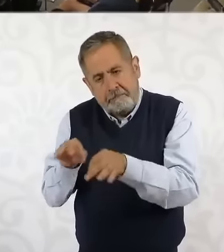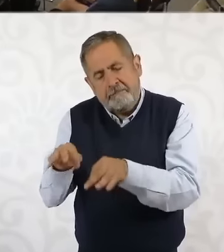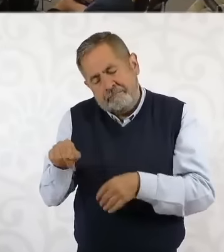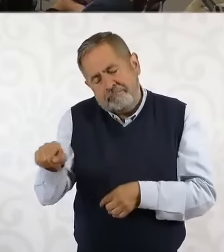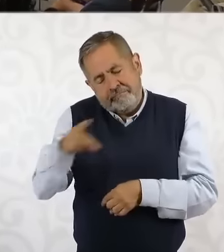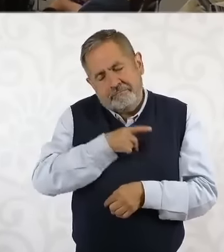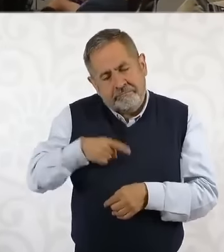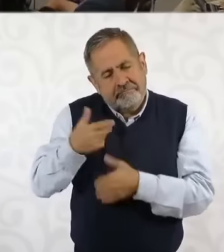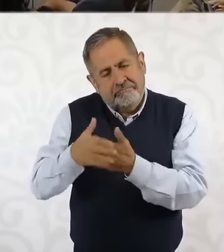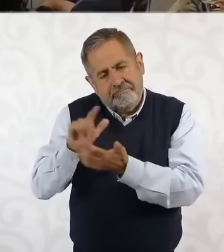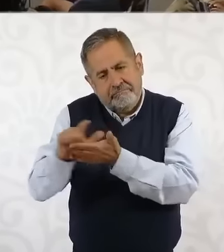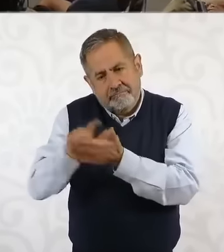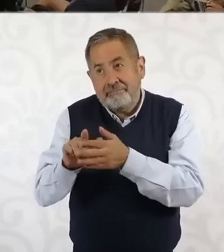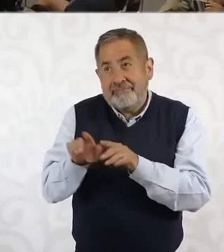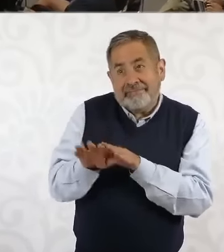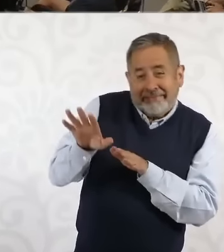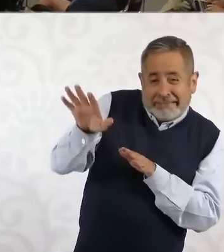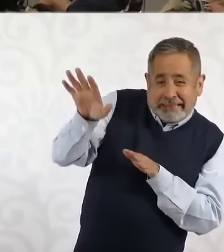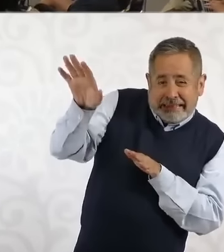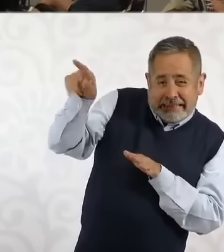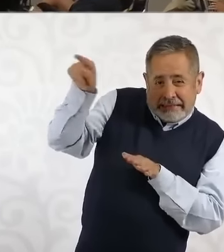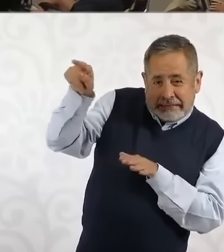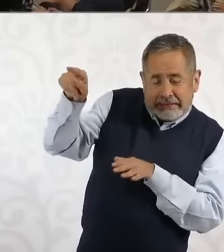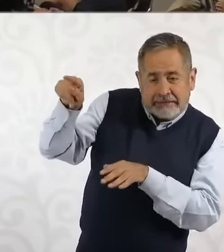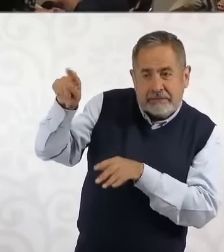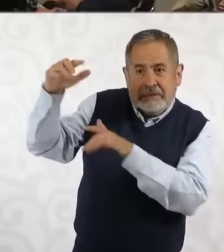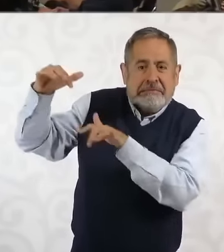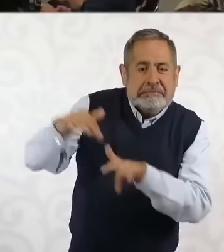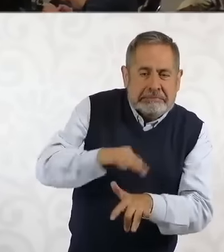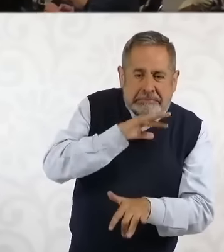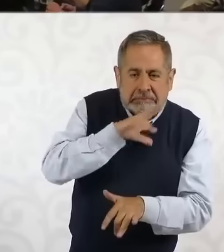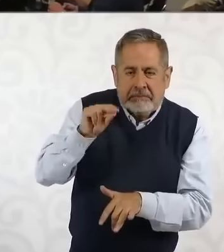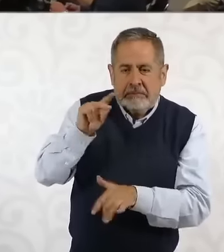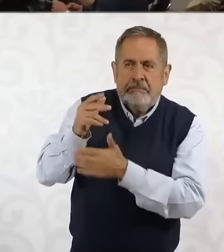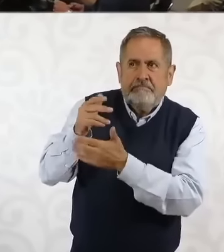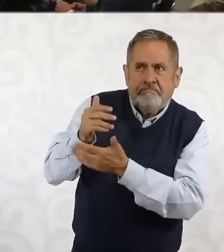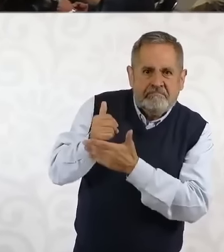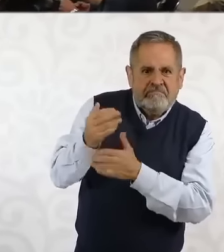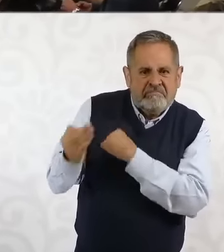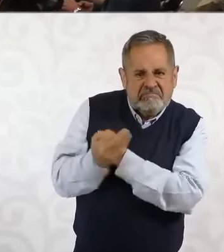saneamiento de la parte alta eh que no impact la parte baja. Muchas gracias, presidenta. En